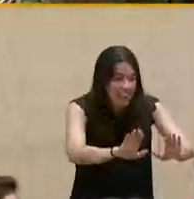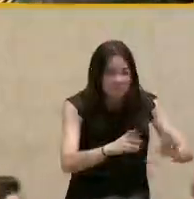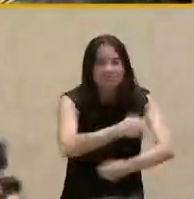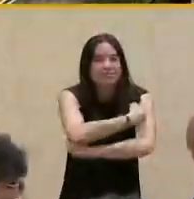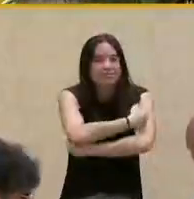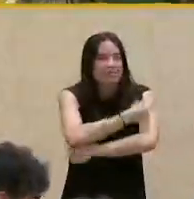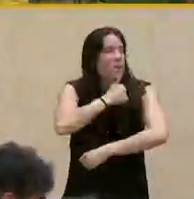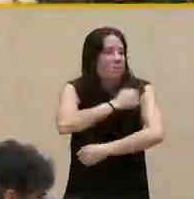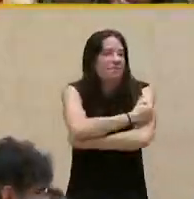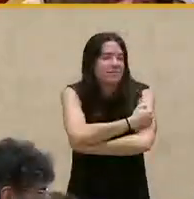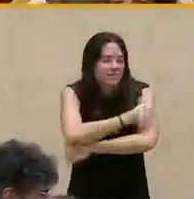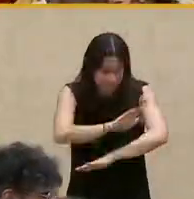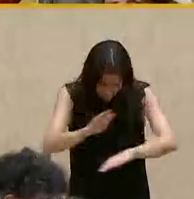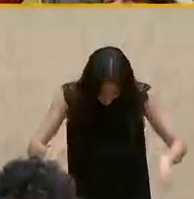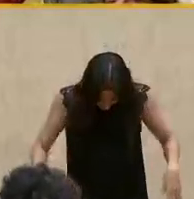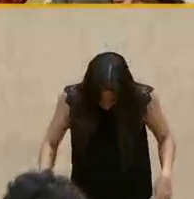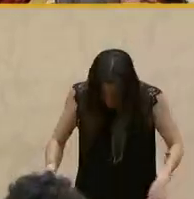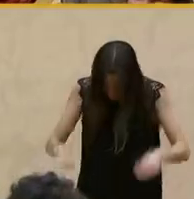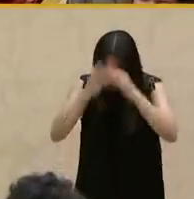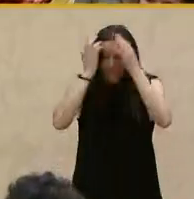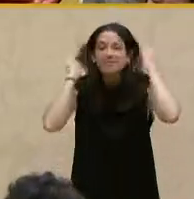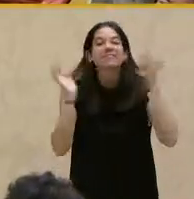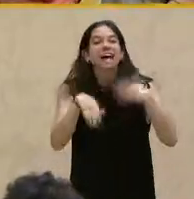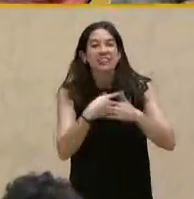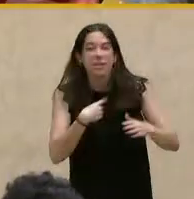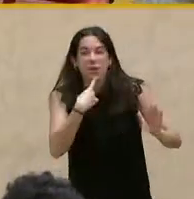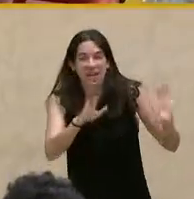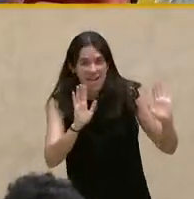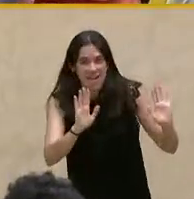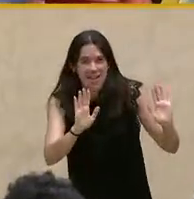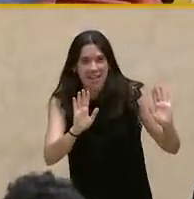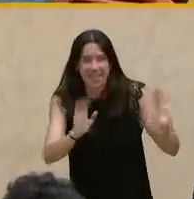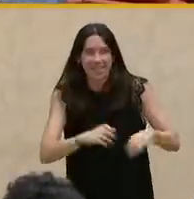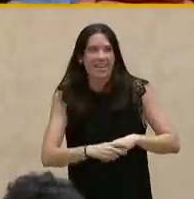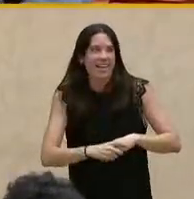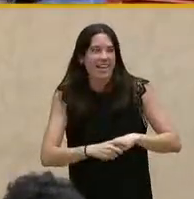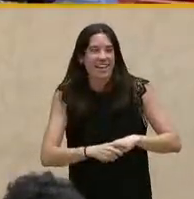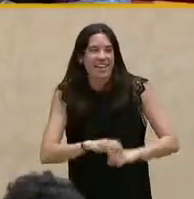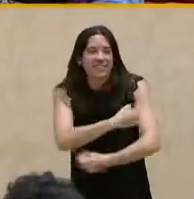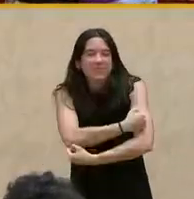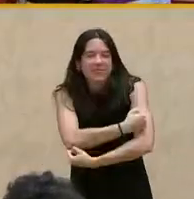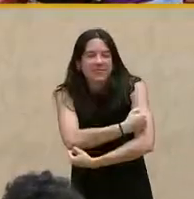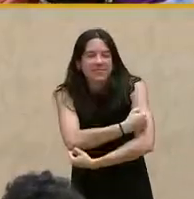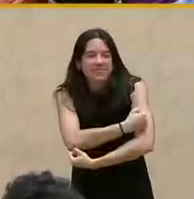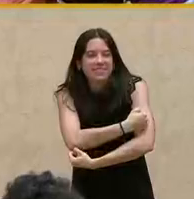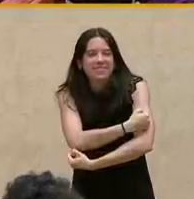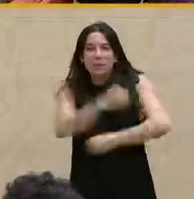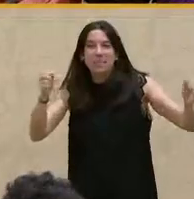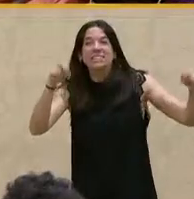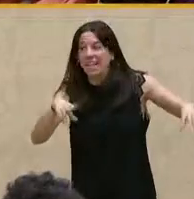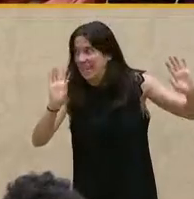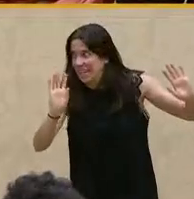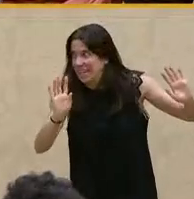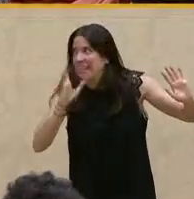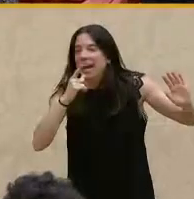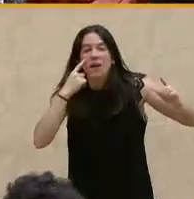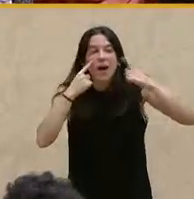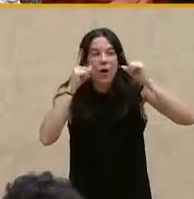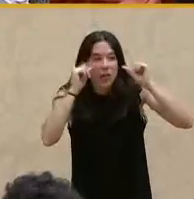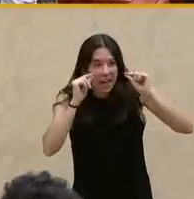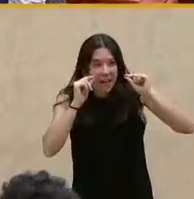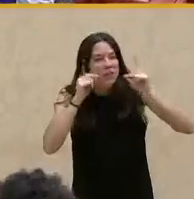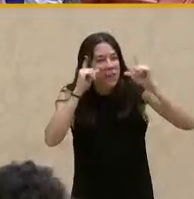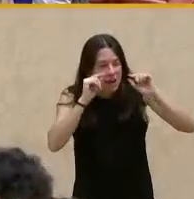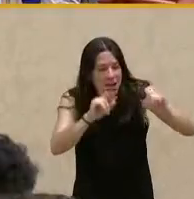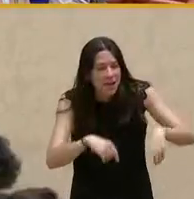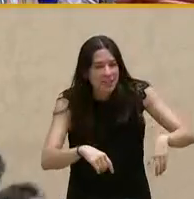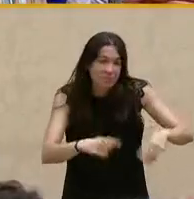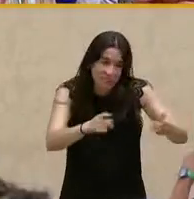quedaos abrazados hasta que os diga yo. Un momento, no os soltéis. Seguid abrazados